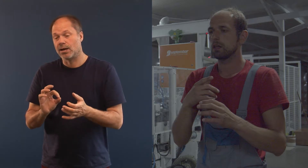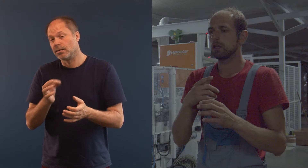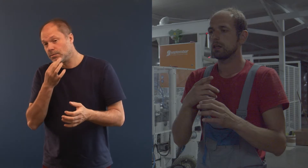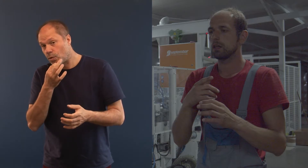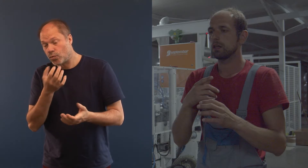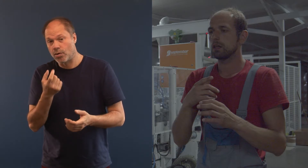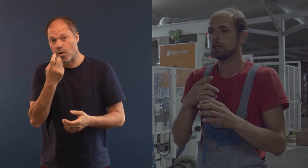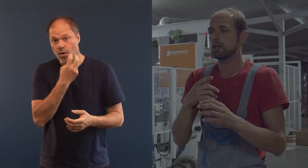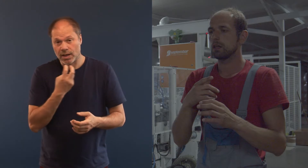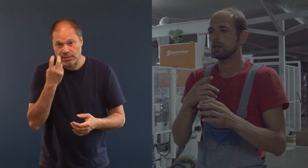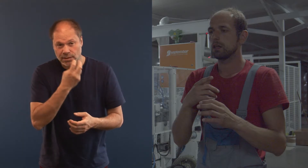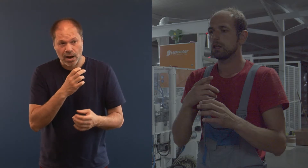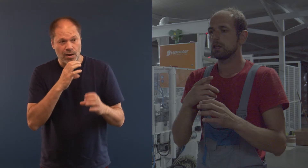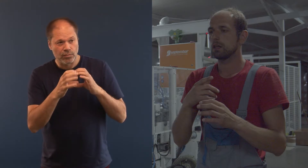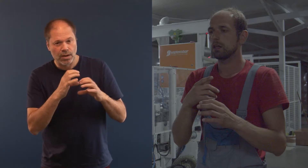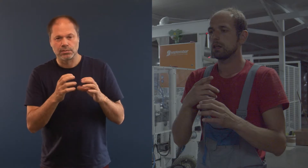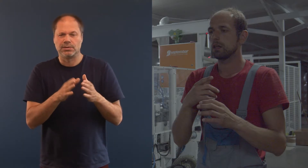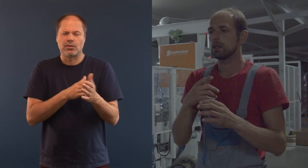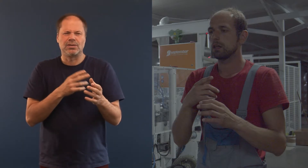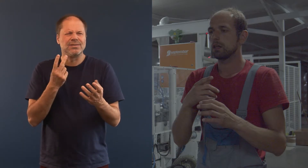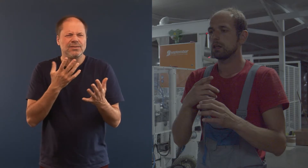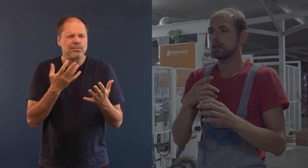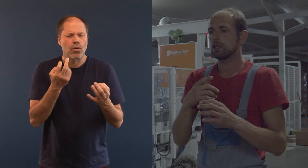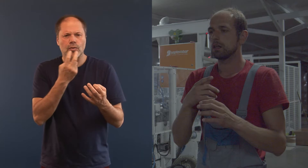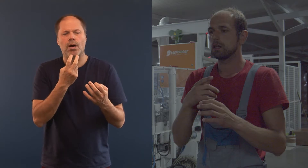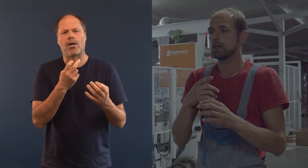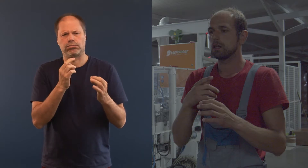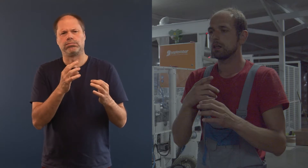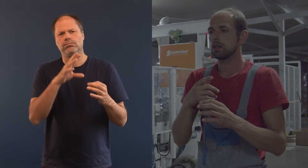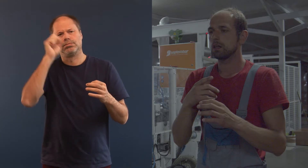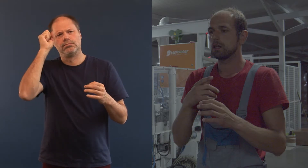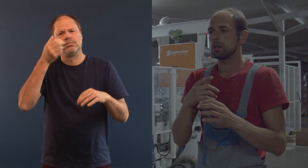Když odezírá, tak ze začátku je to trochu méně srozumitelné,